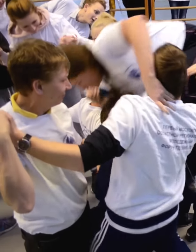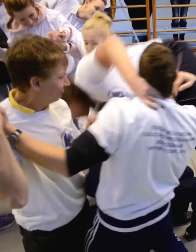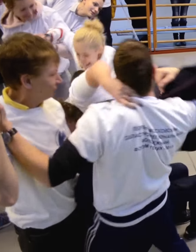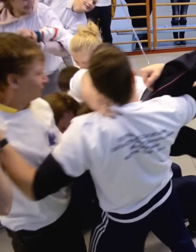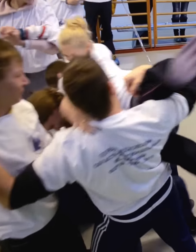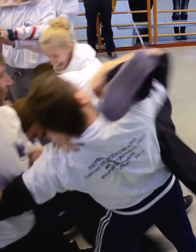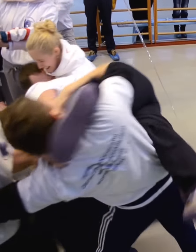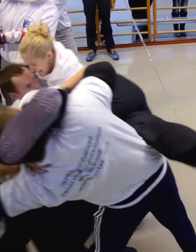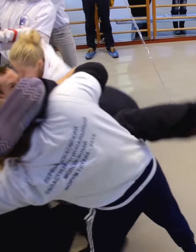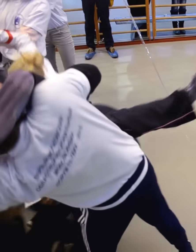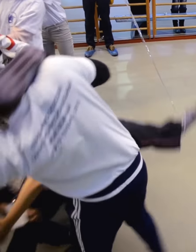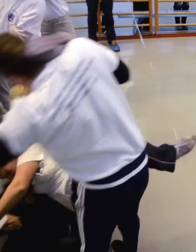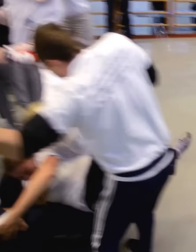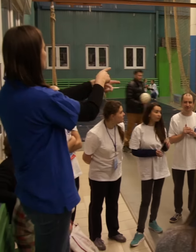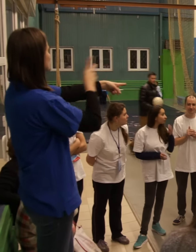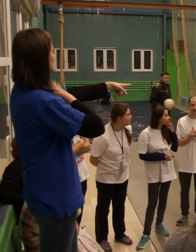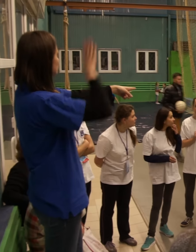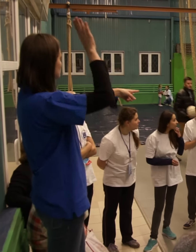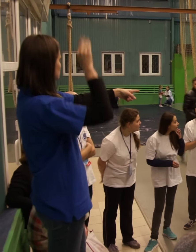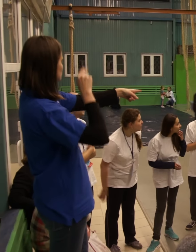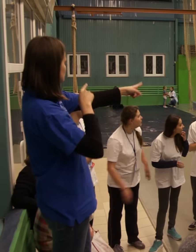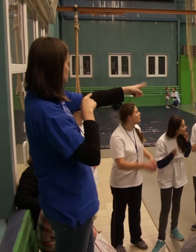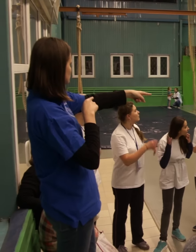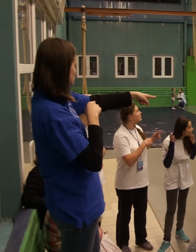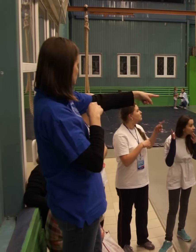К концу тренинга ребята по-настоящему сплотились,